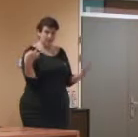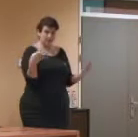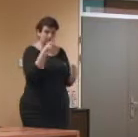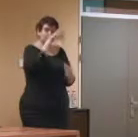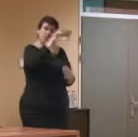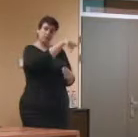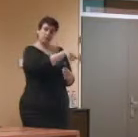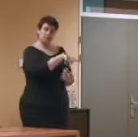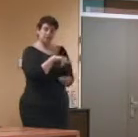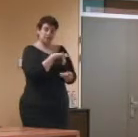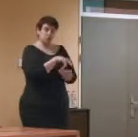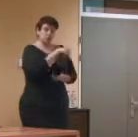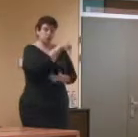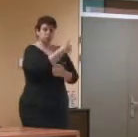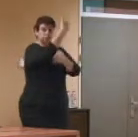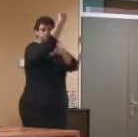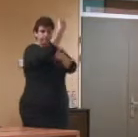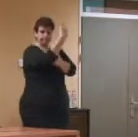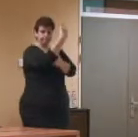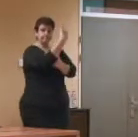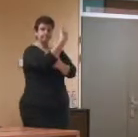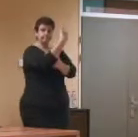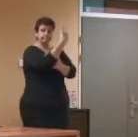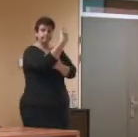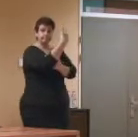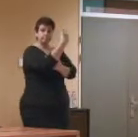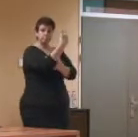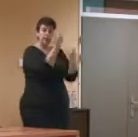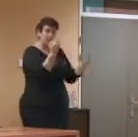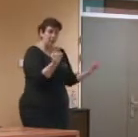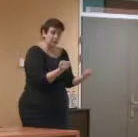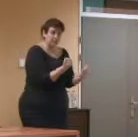se graban, todas las actividades que estamos desarrollando